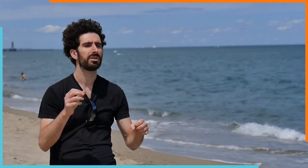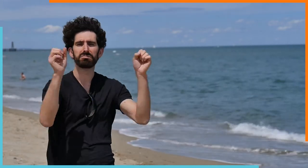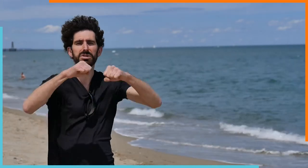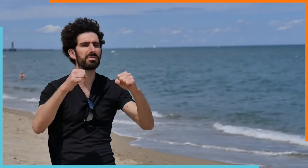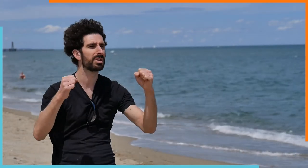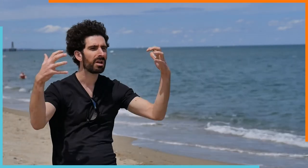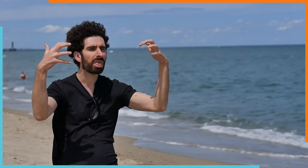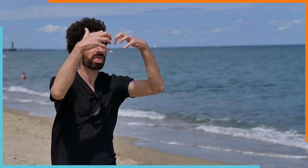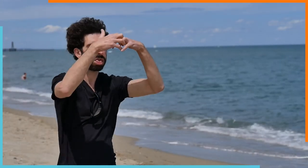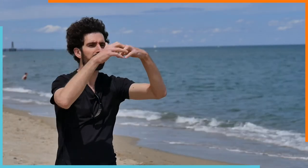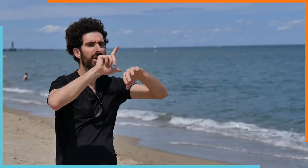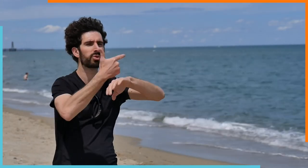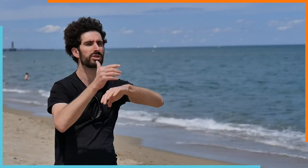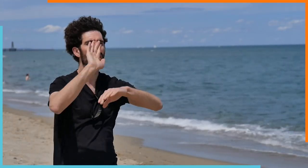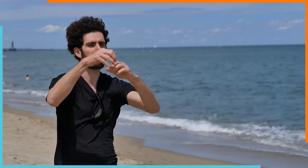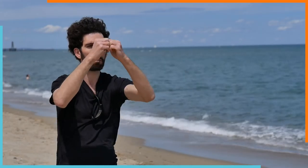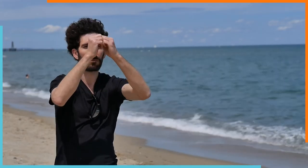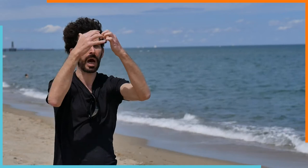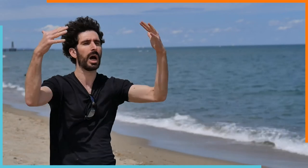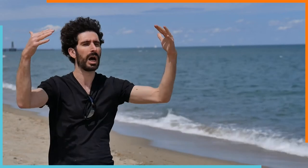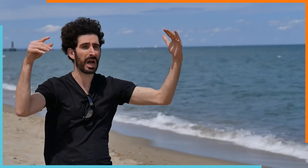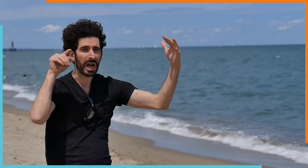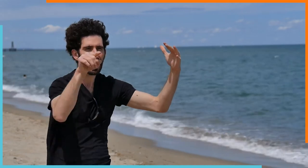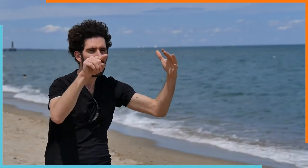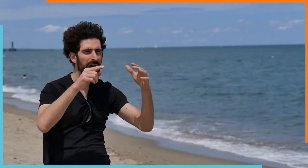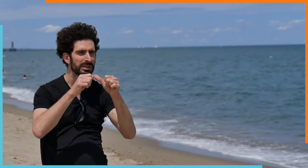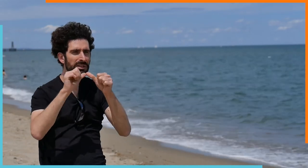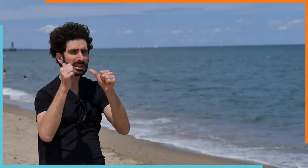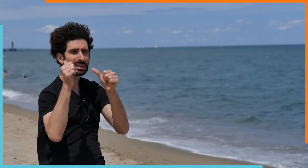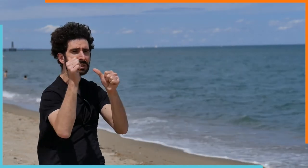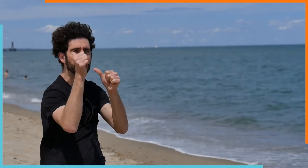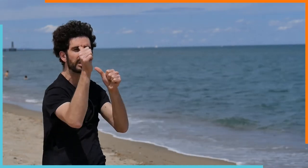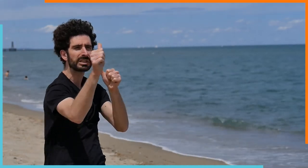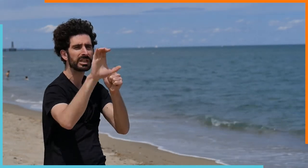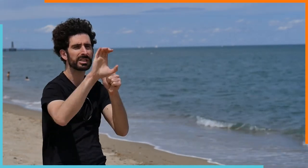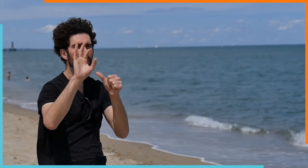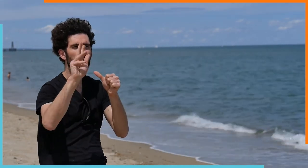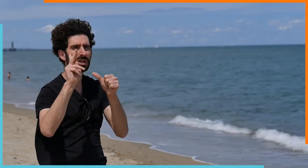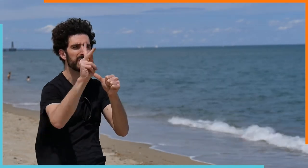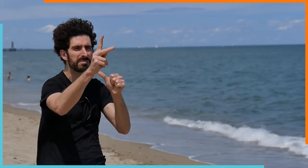En moins de deux heures, le ciel peut se découvrir rapidement. Là, on peut voir les montagnes à plus de 150 km.